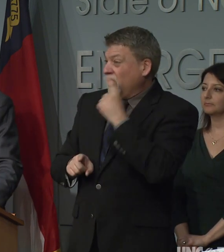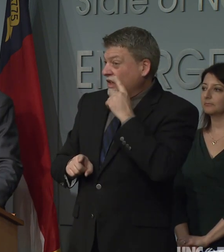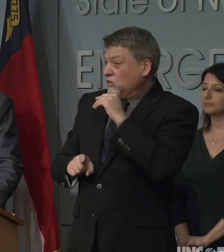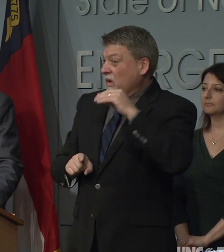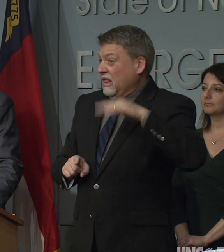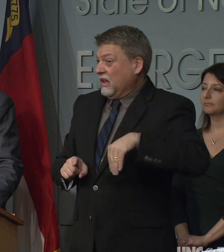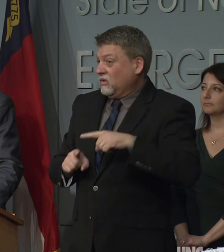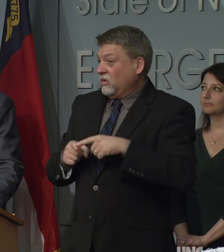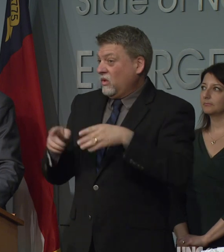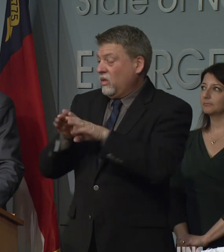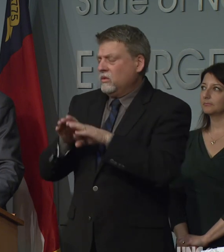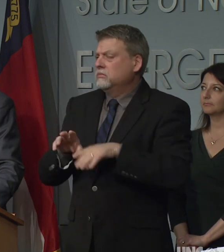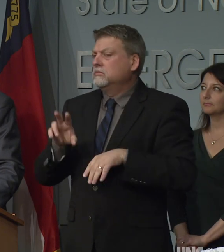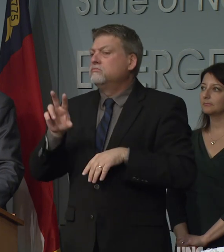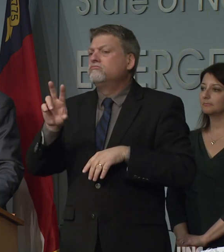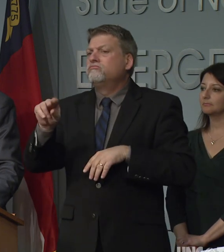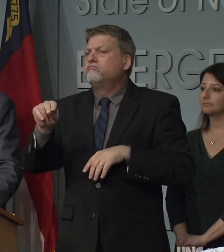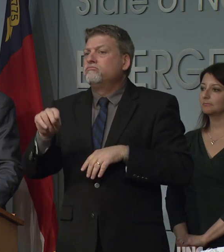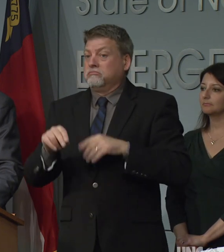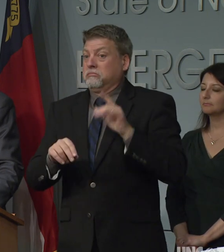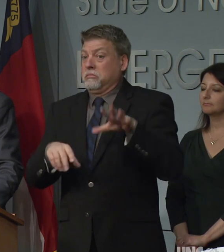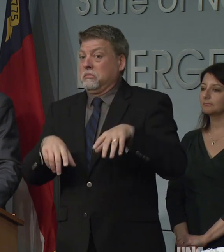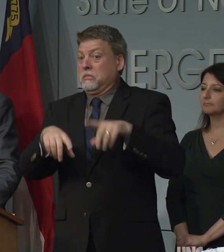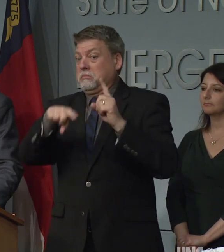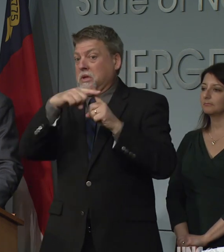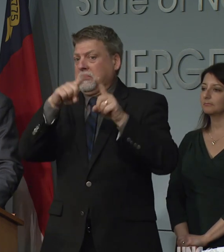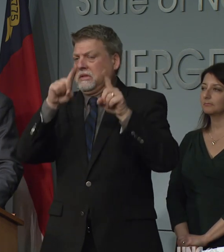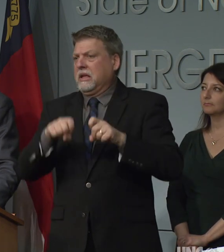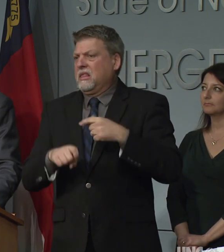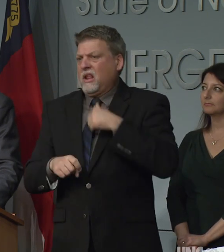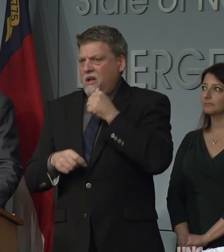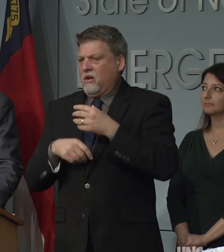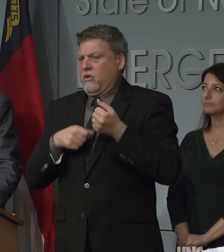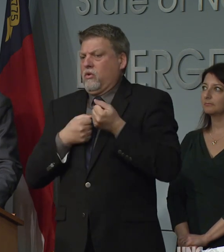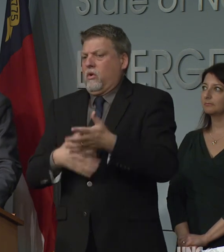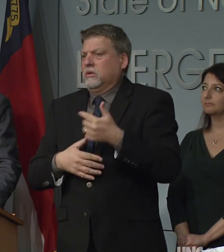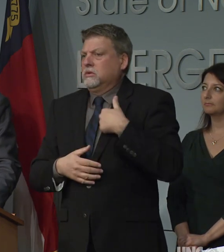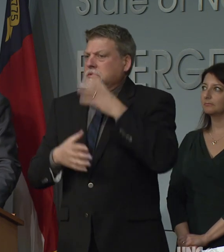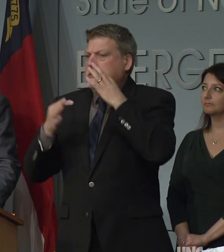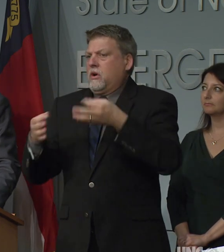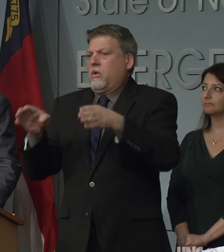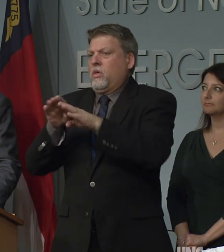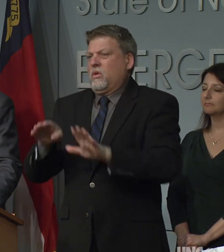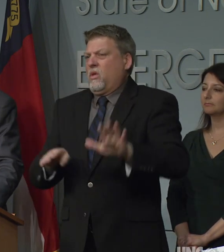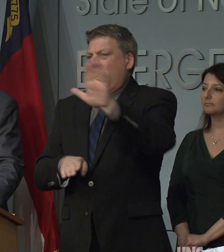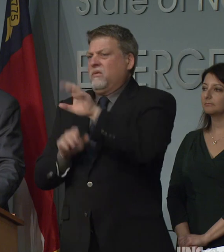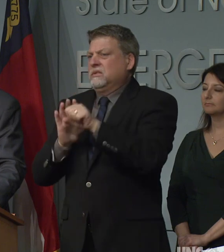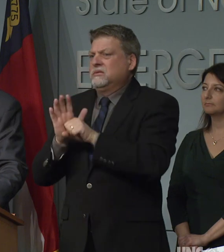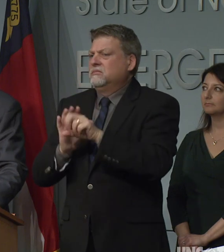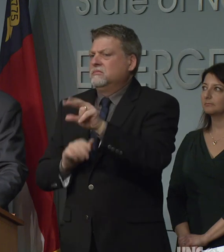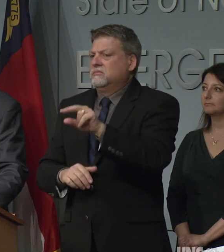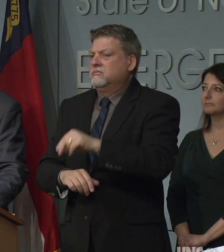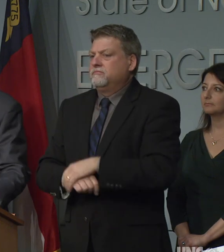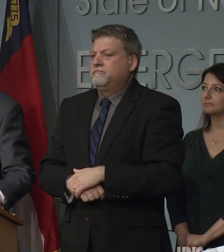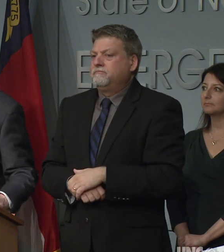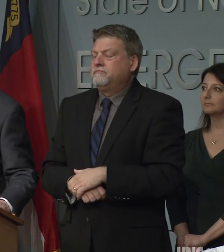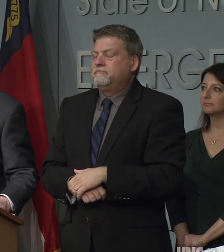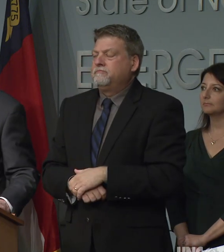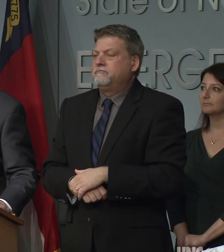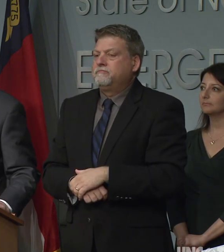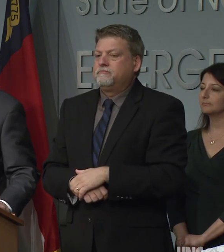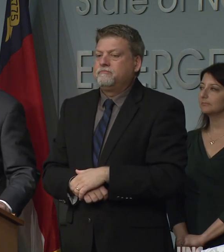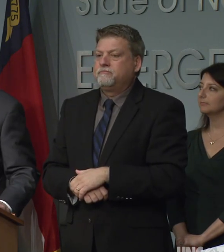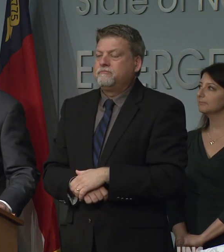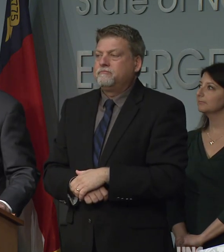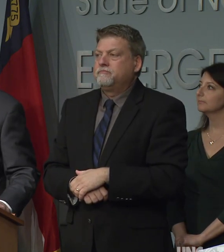resultado positivos, esperado demasiado si tiene una función importante. Tuvo una de una influencia importante para la